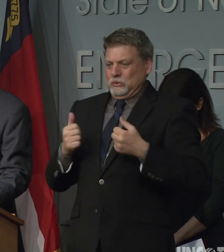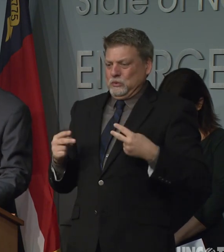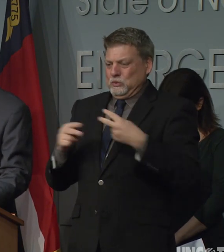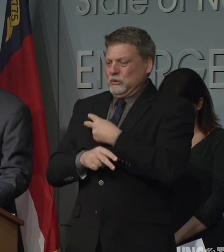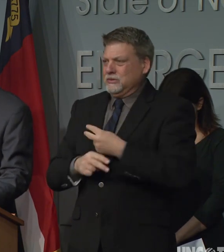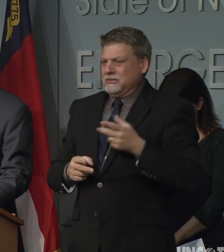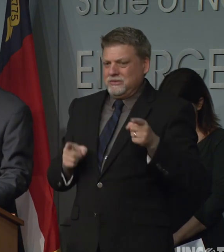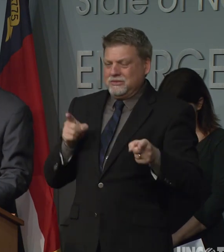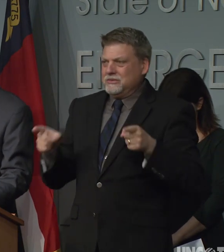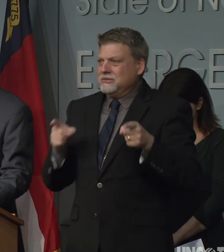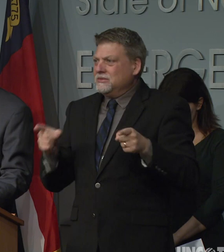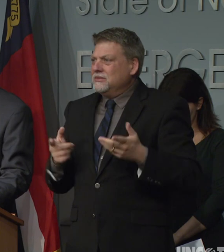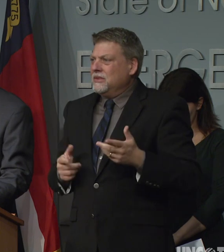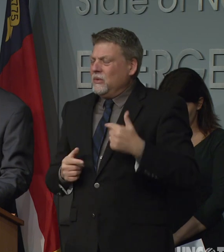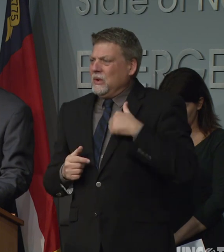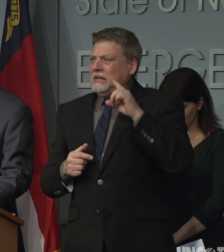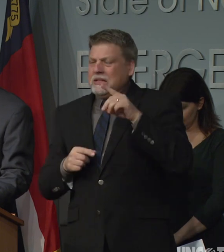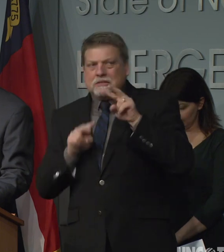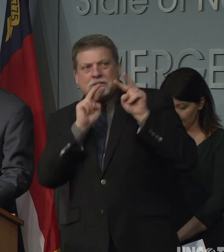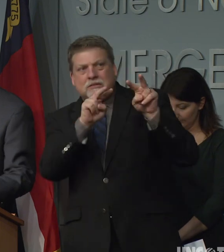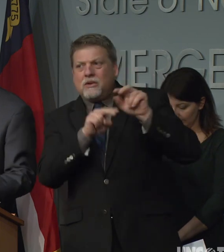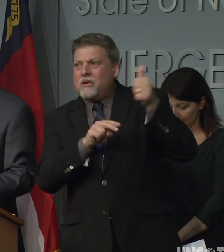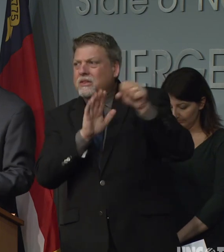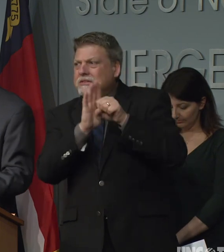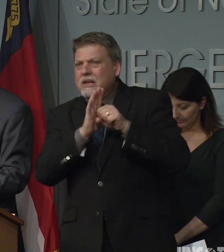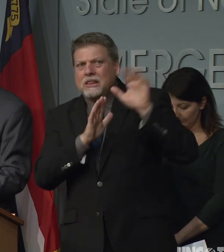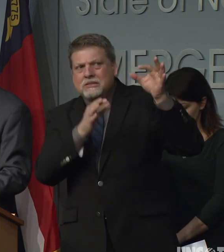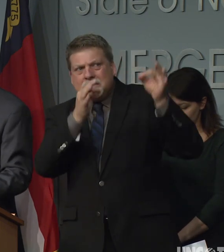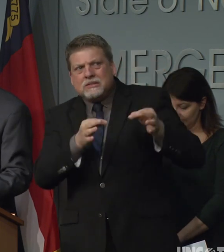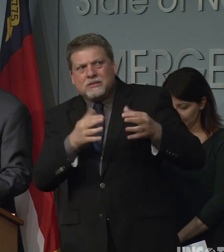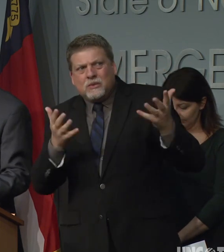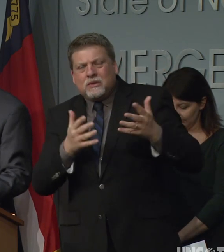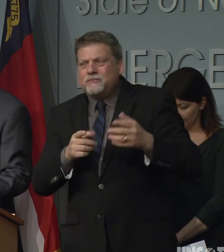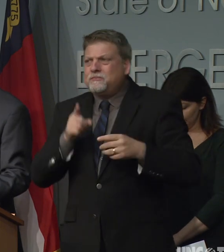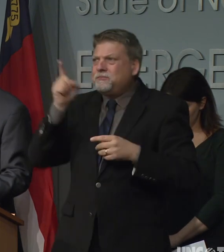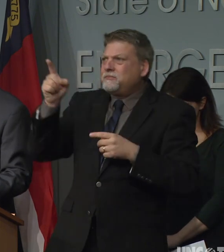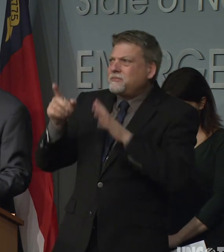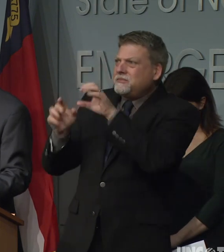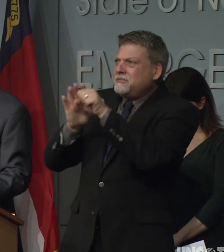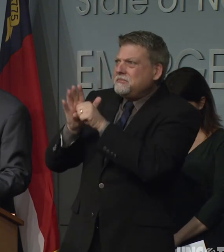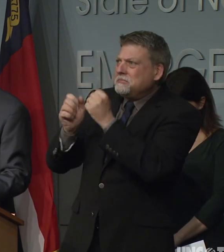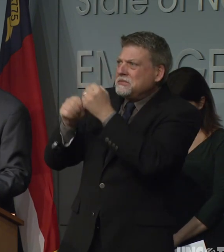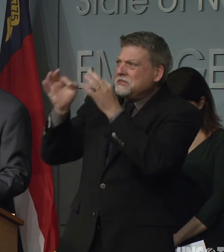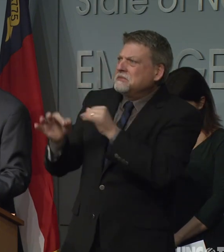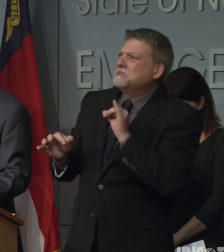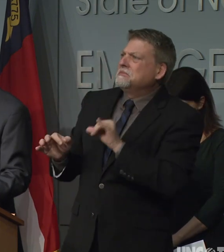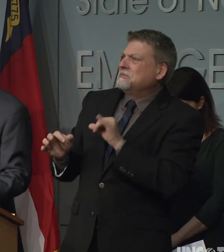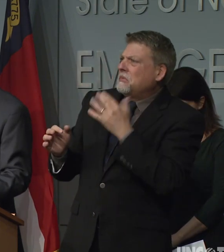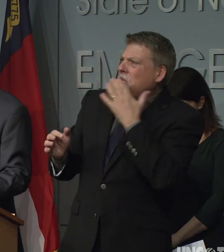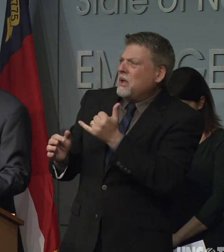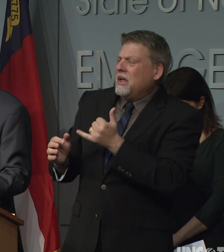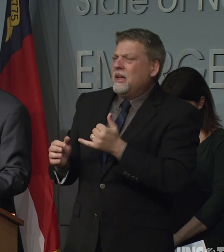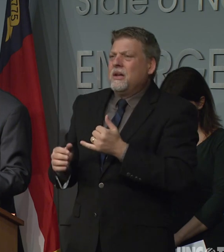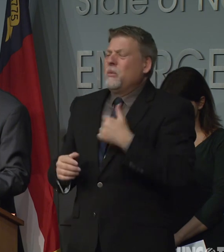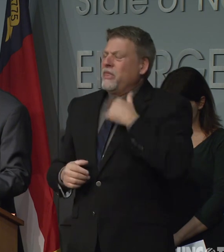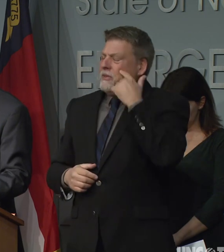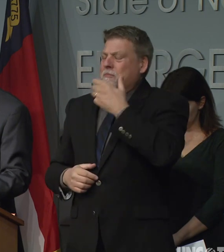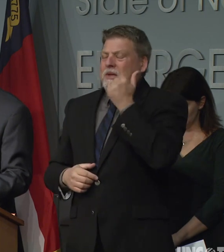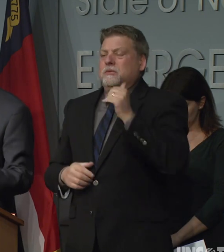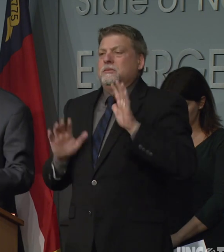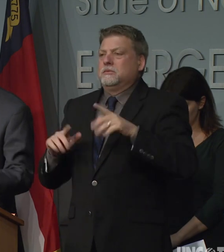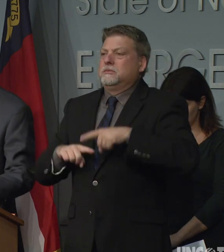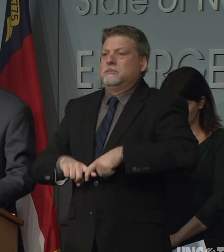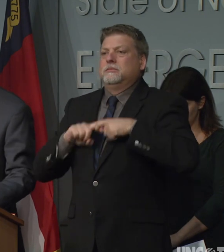consultado con personas en otros estados y hemos visto que este periodo de tiempo para disipar ar en dónde nos